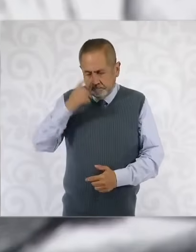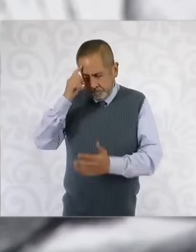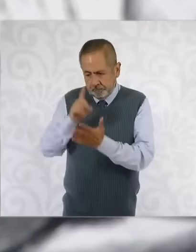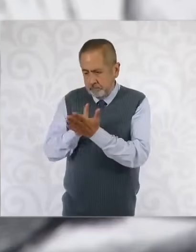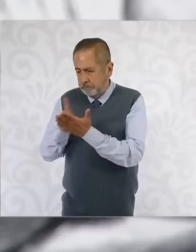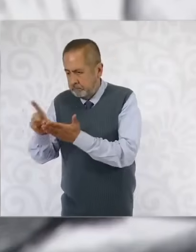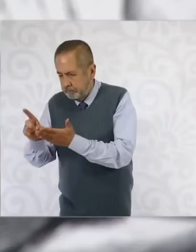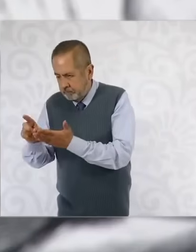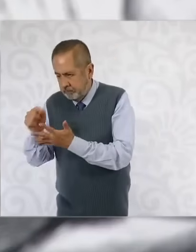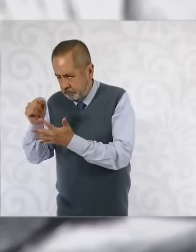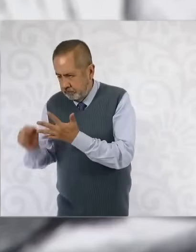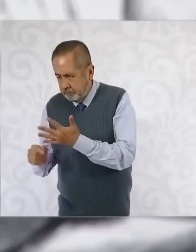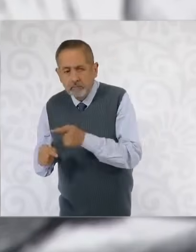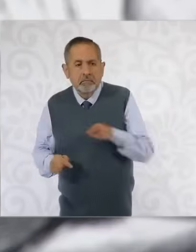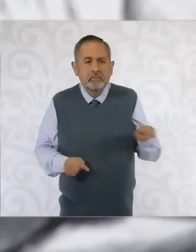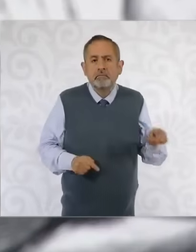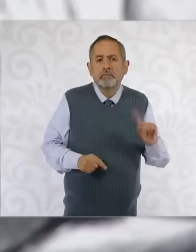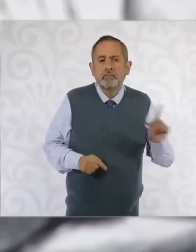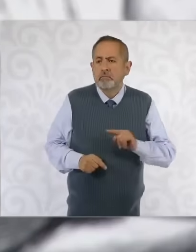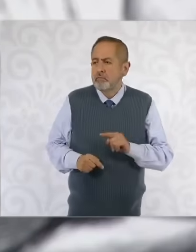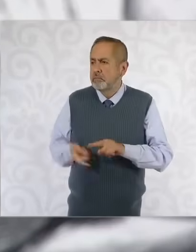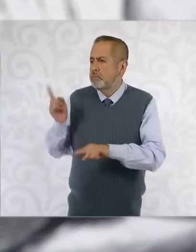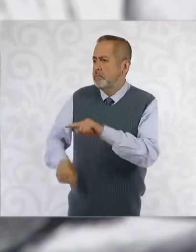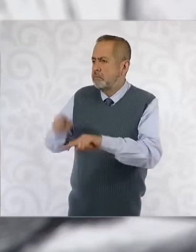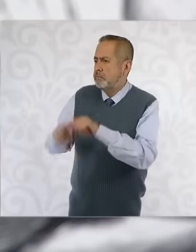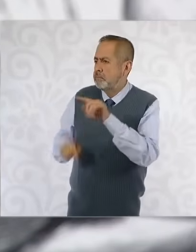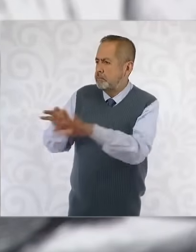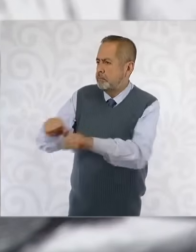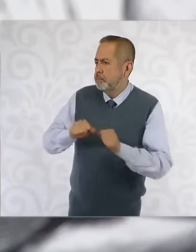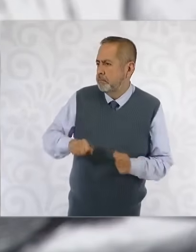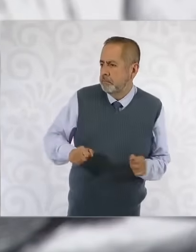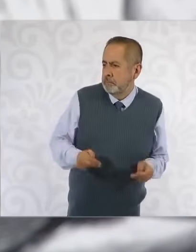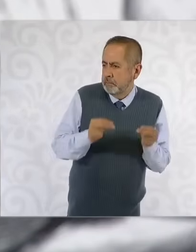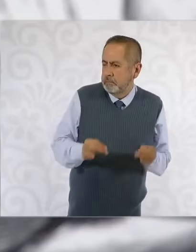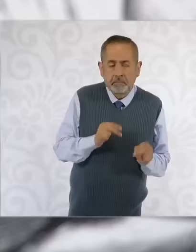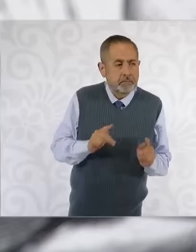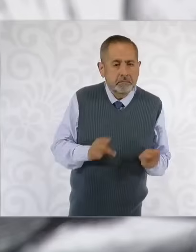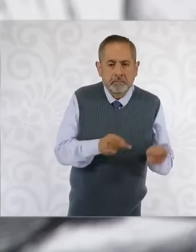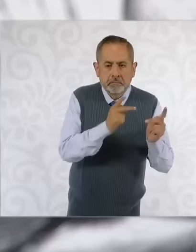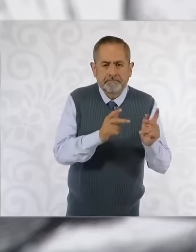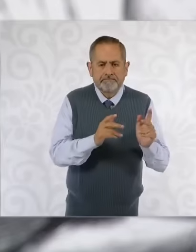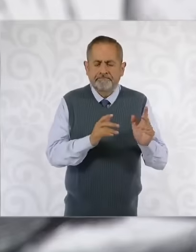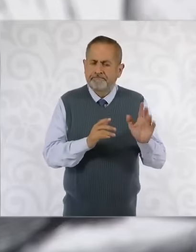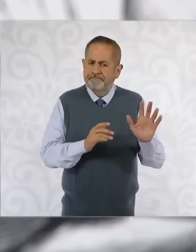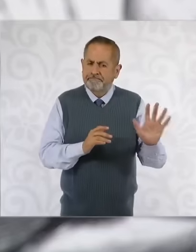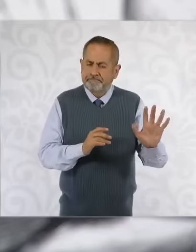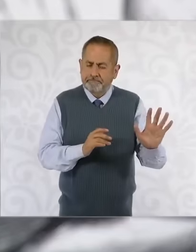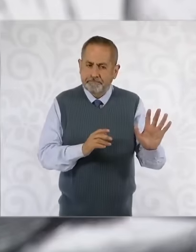mercancías Pero entonces la idea de que el mercado resolvía todos los problemas y Para